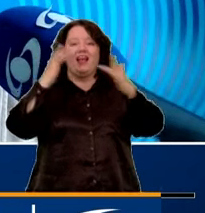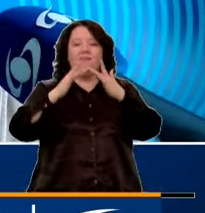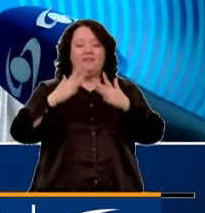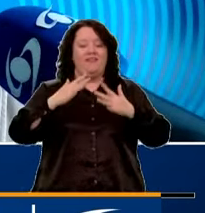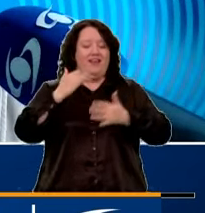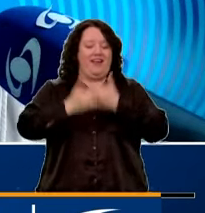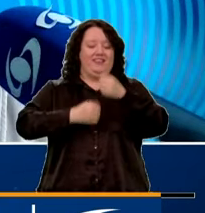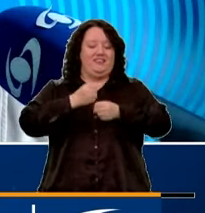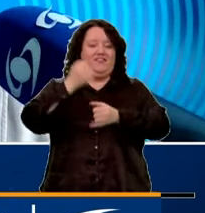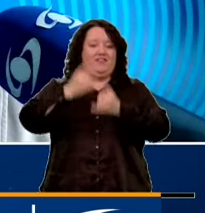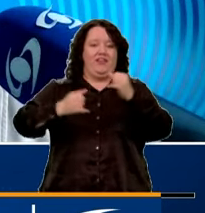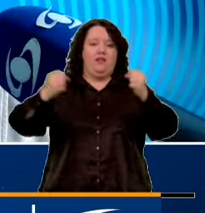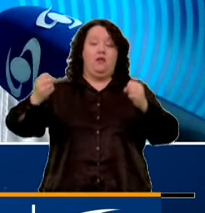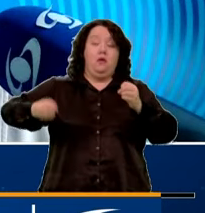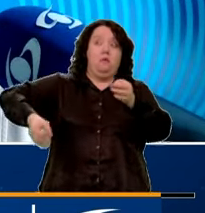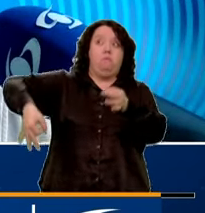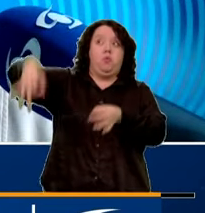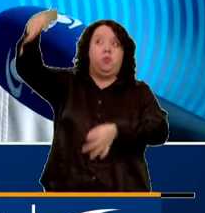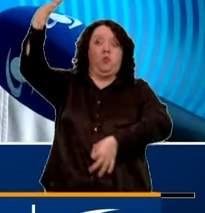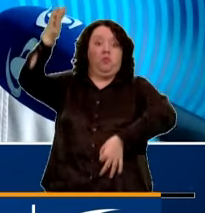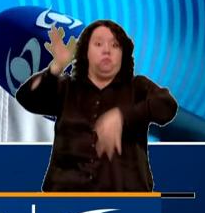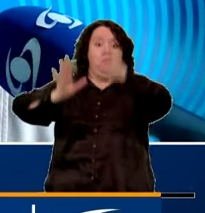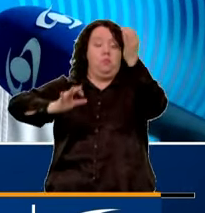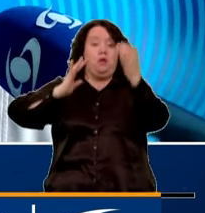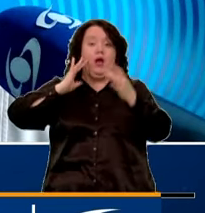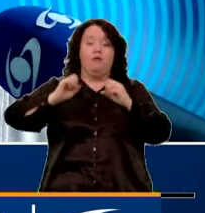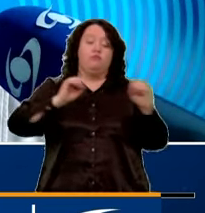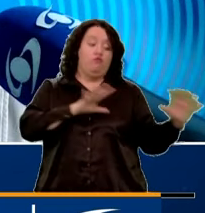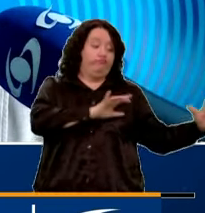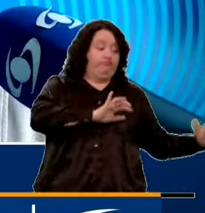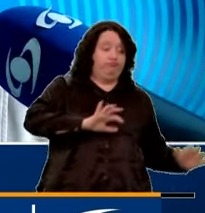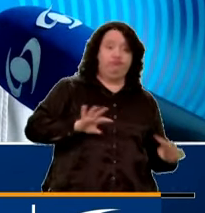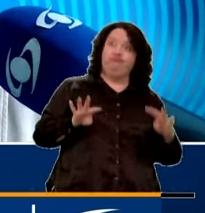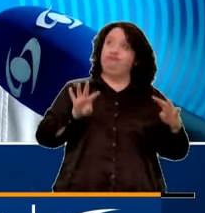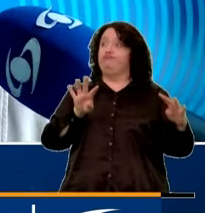finalmente que no es menos importante que las alcaldías